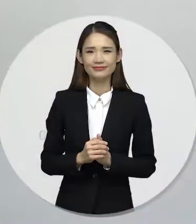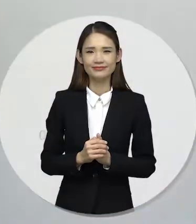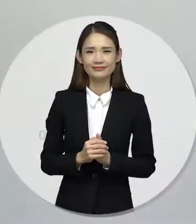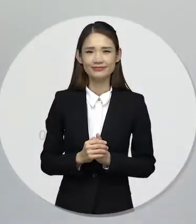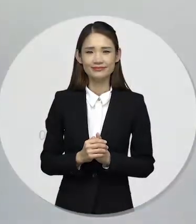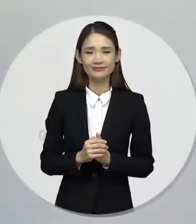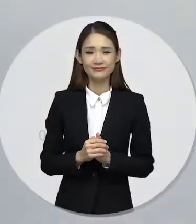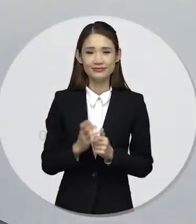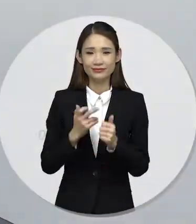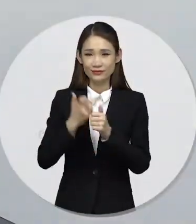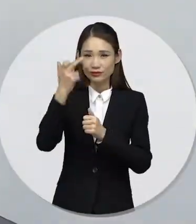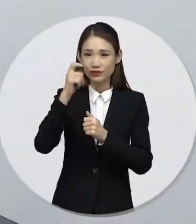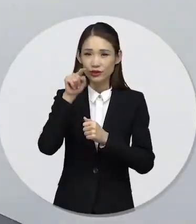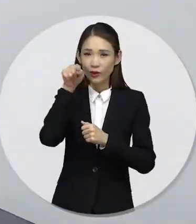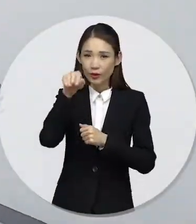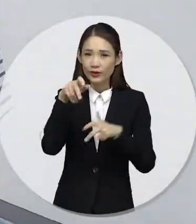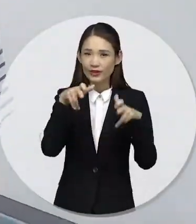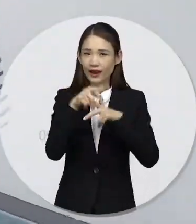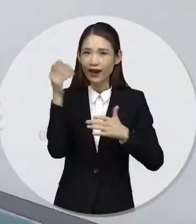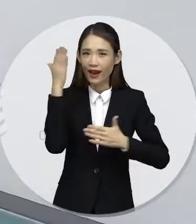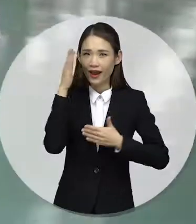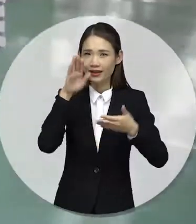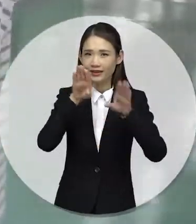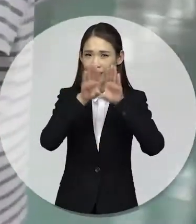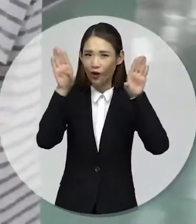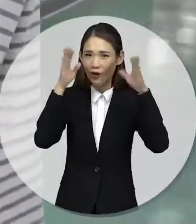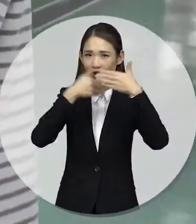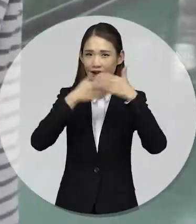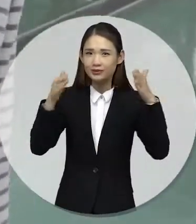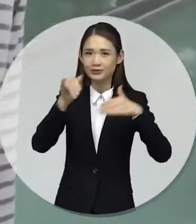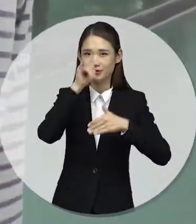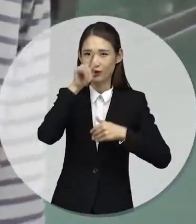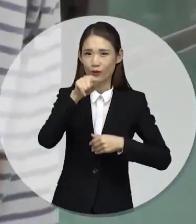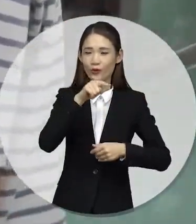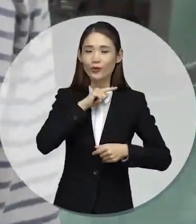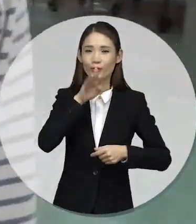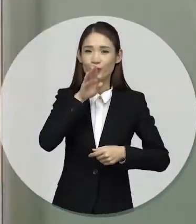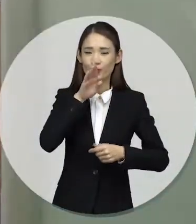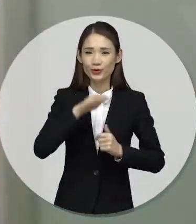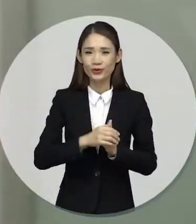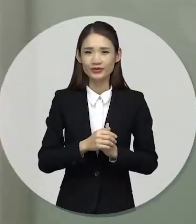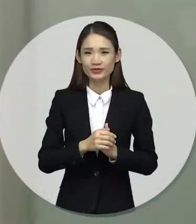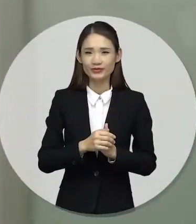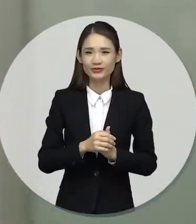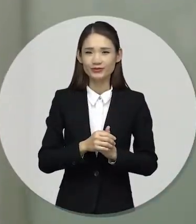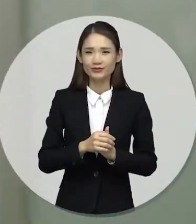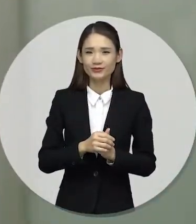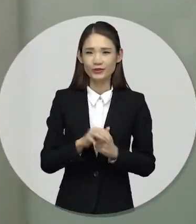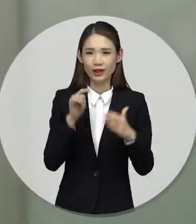김소희 : 어? 오빠, 저기가 장애 학생 열람실인 것 같아. / 김한솔 : 아, 여기가? 김소희 : 어, 여기야, 여기. 어? 안에 뭐가 많은데?